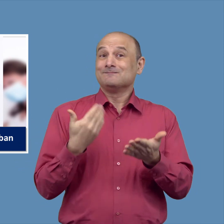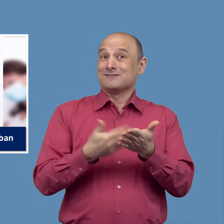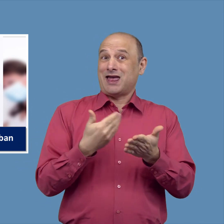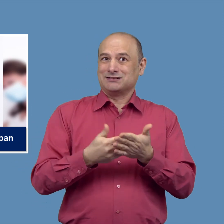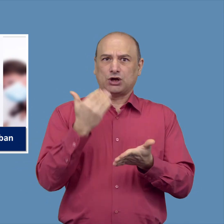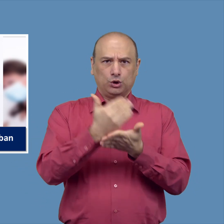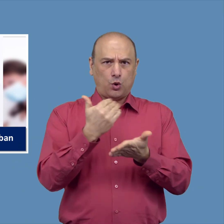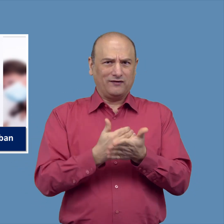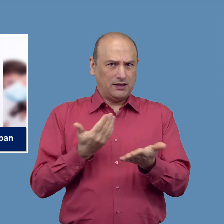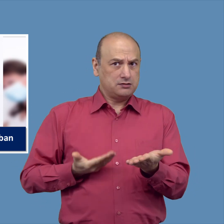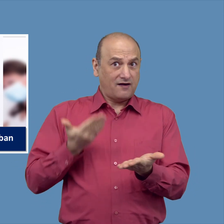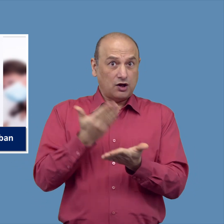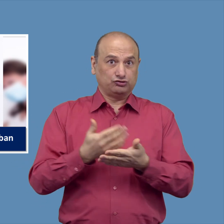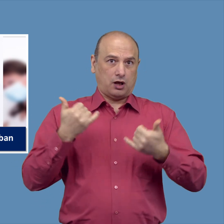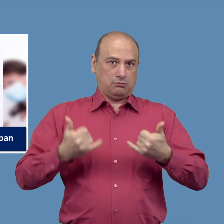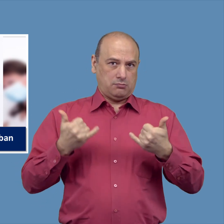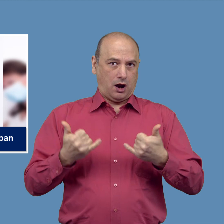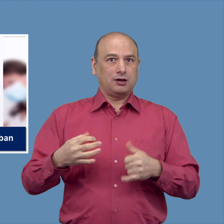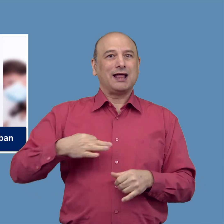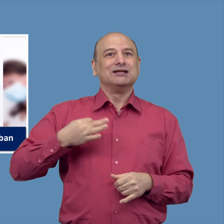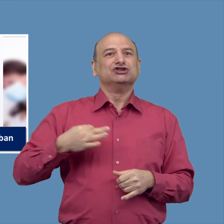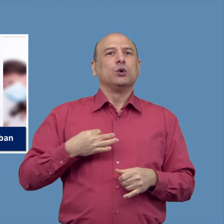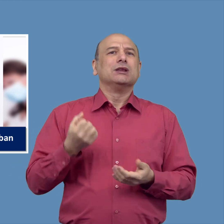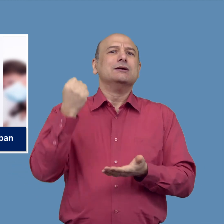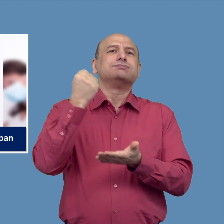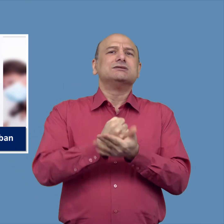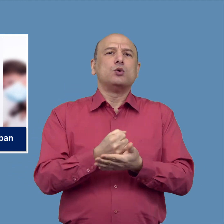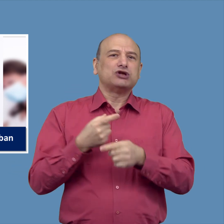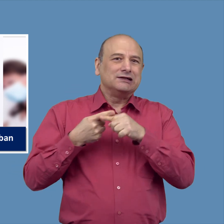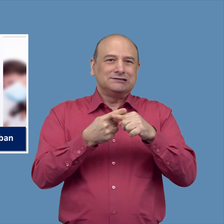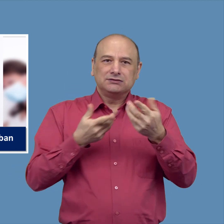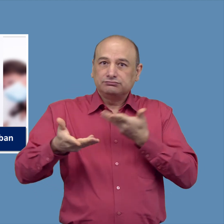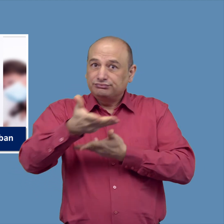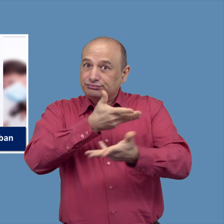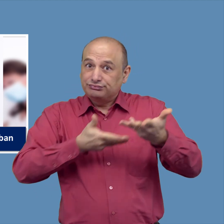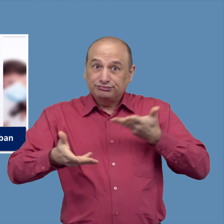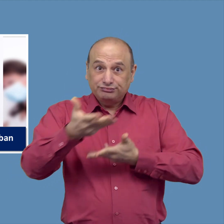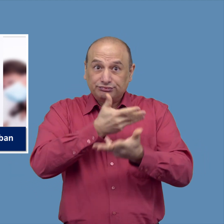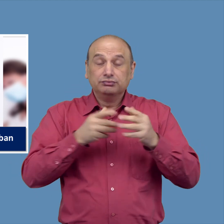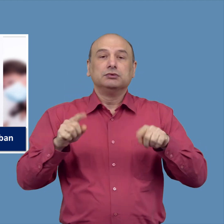A törvényjavaslatot hétfőn vitatja meg a parlament egészségügyi bizottsága,